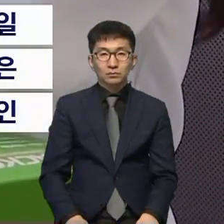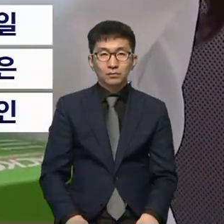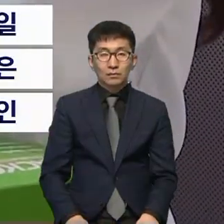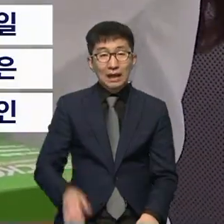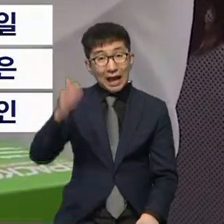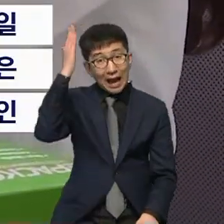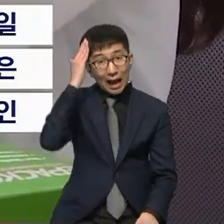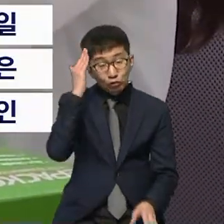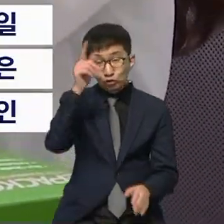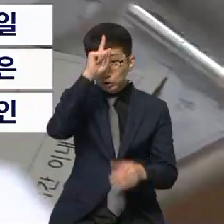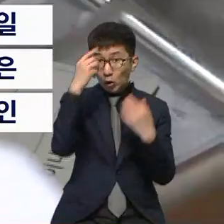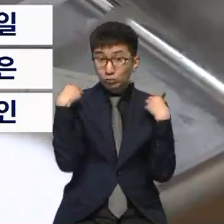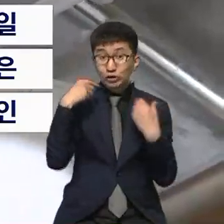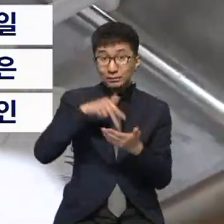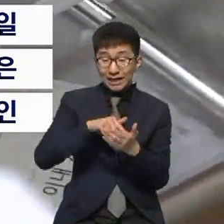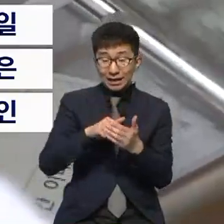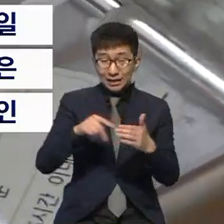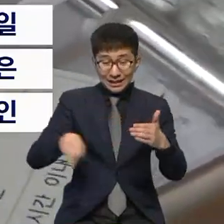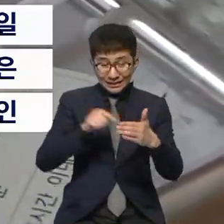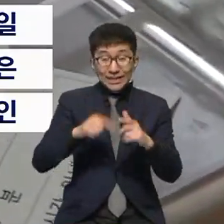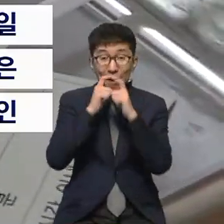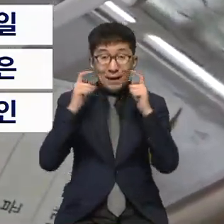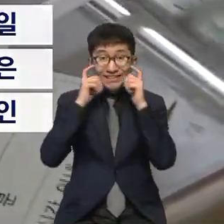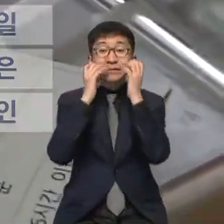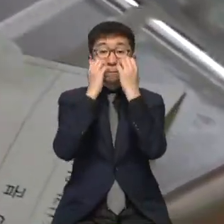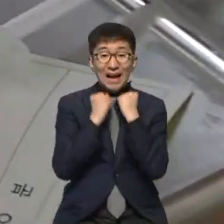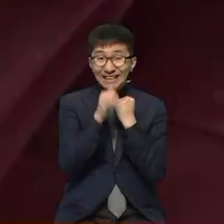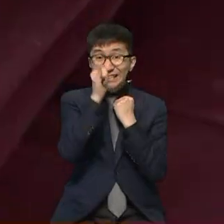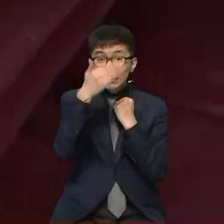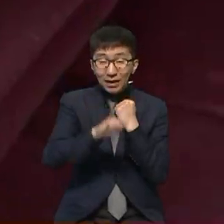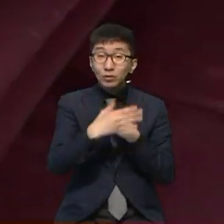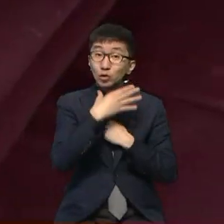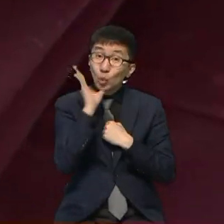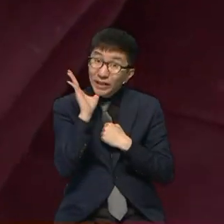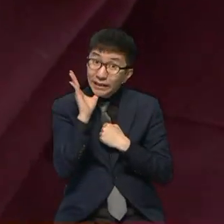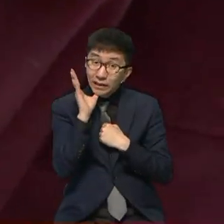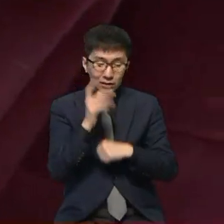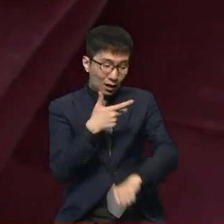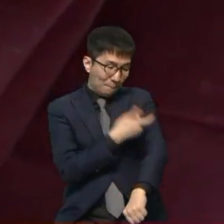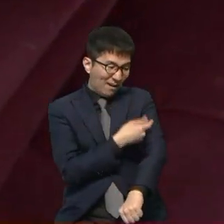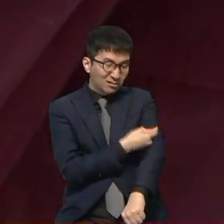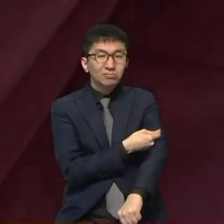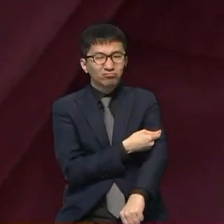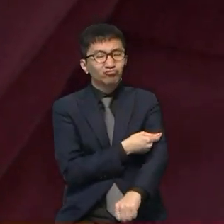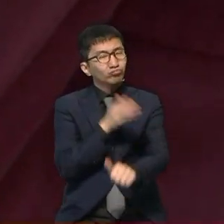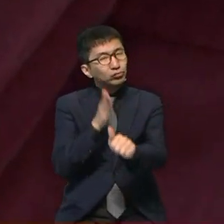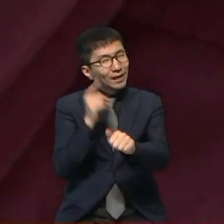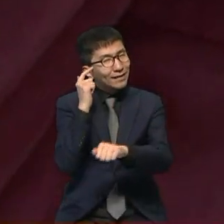(기자) 방역당국은 실내 마스크를 완화하더라도 고위험군의 백신 접종은 계속 권장하겠다고 밝혔습니다.